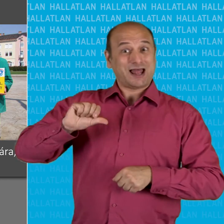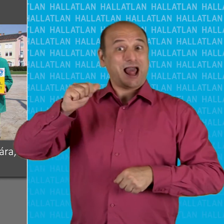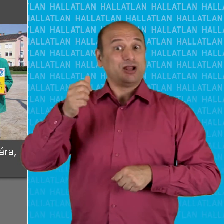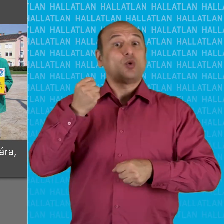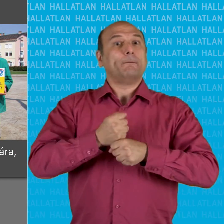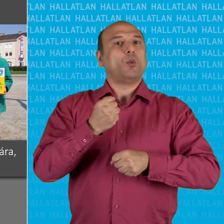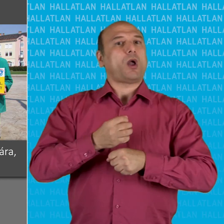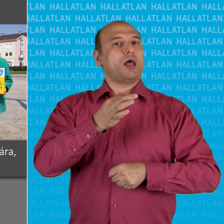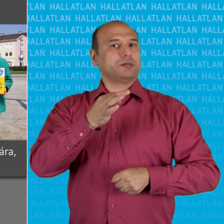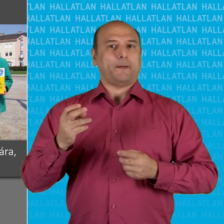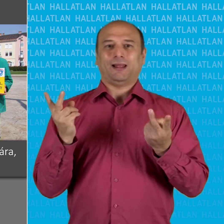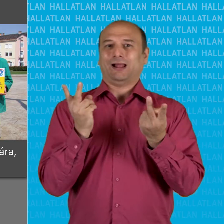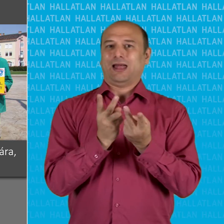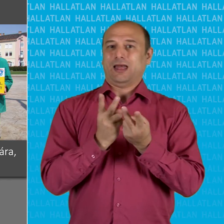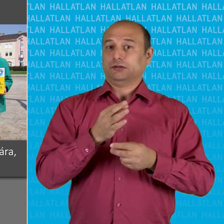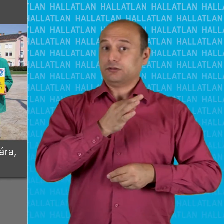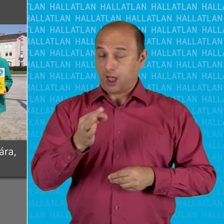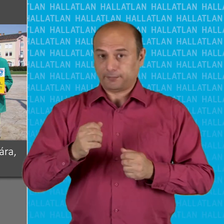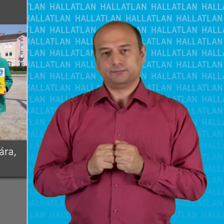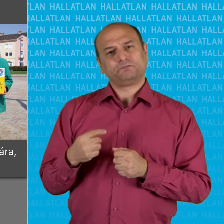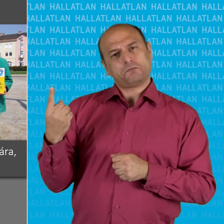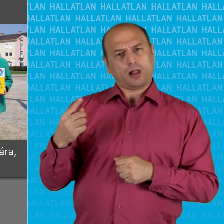A Kölyök Kft.-nél az első munkanapunk kedden volt.